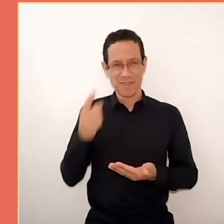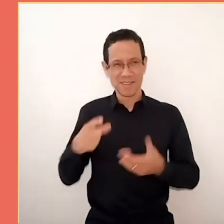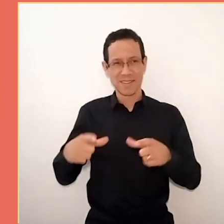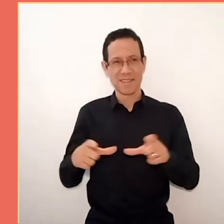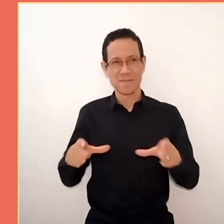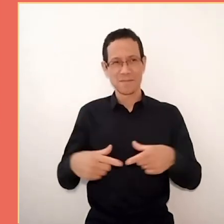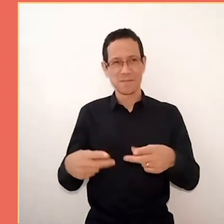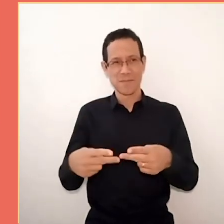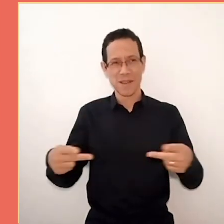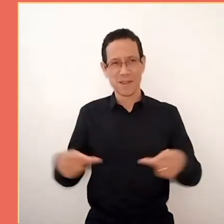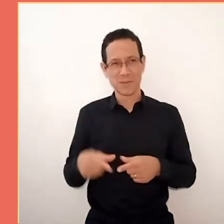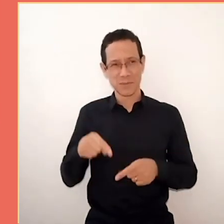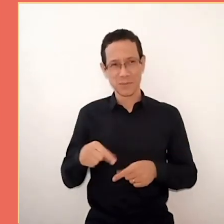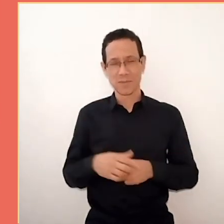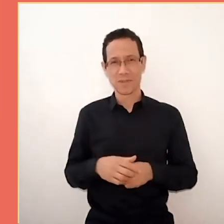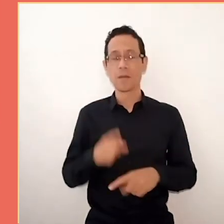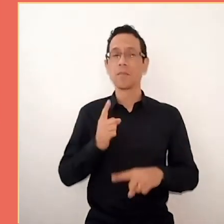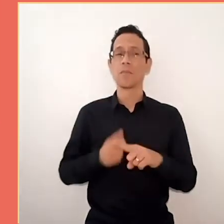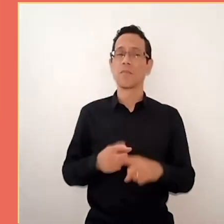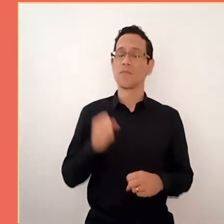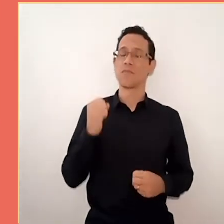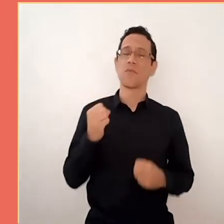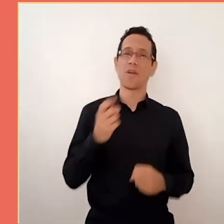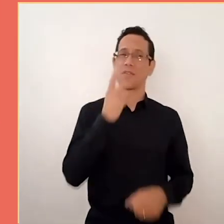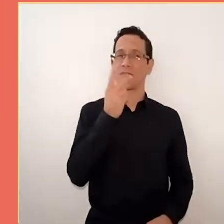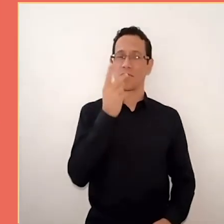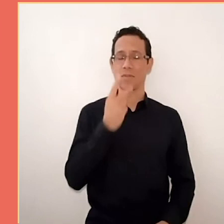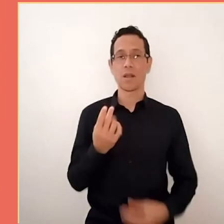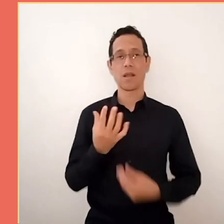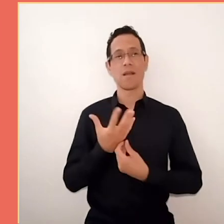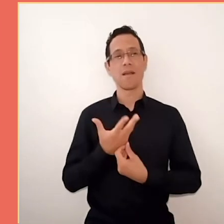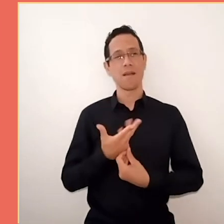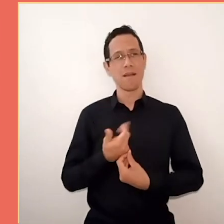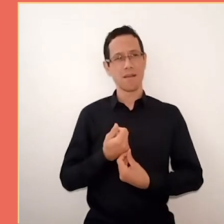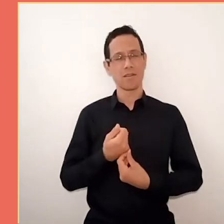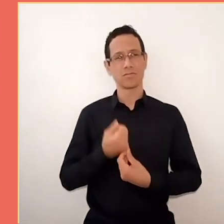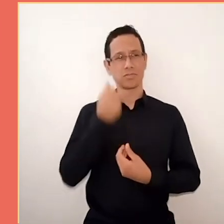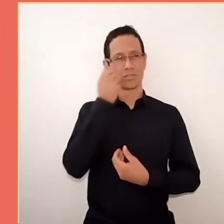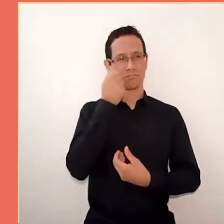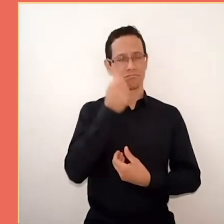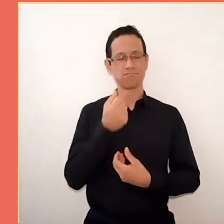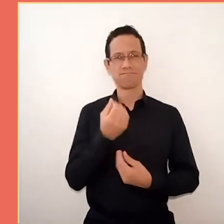da arte como alimento, a arte para sobrevivência,